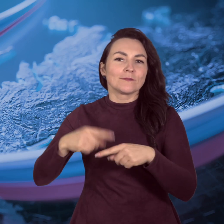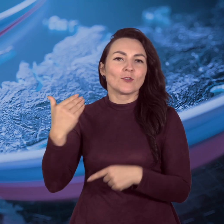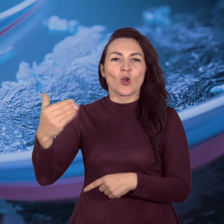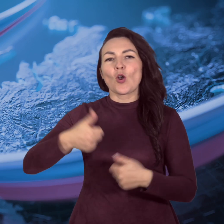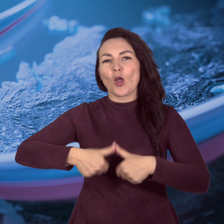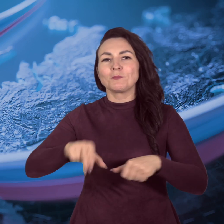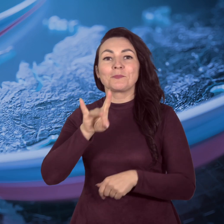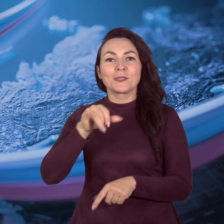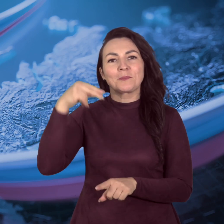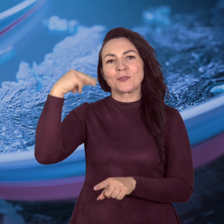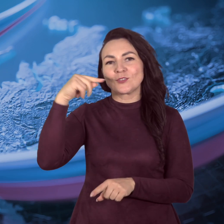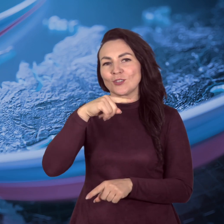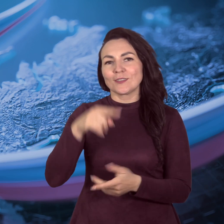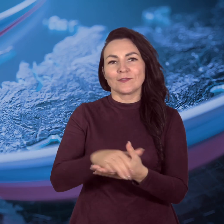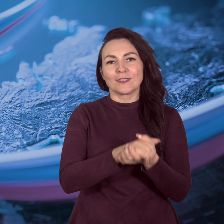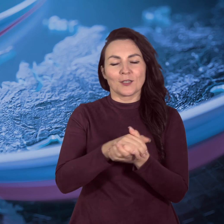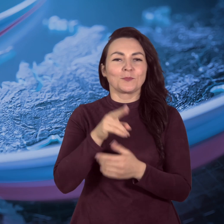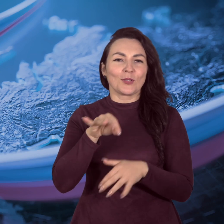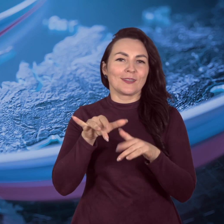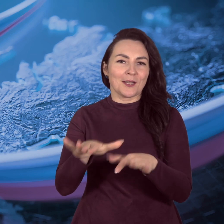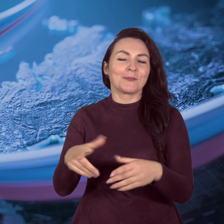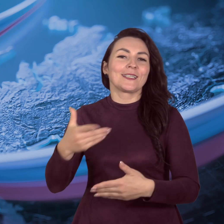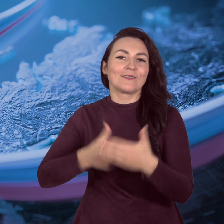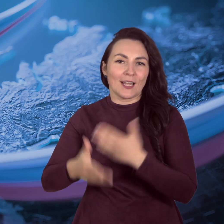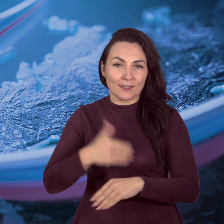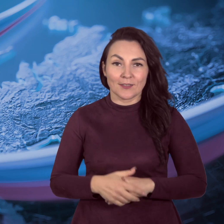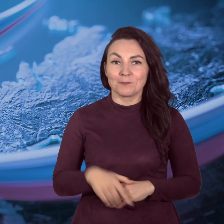Комиссии при Президенте Российской Федерации по делам инвалидов.